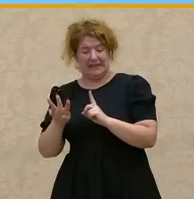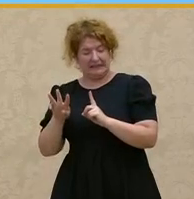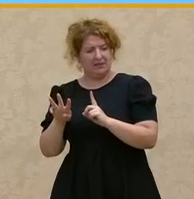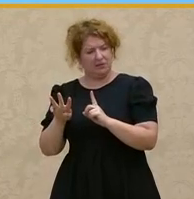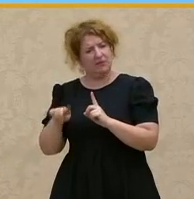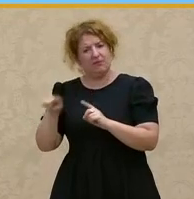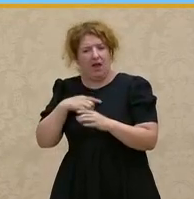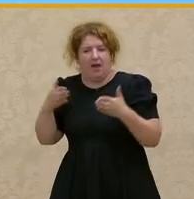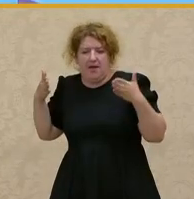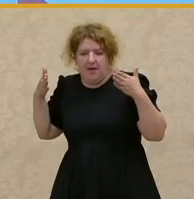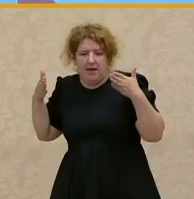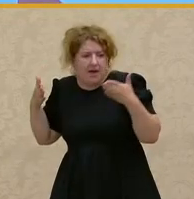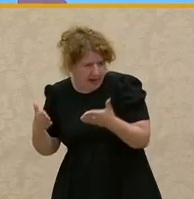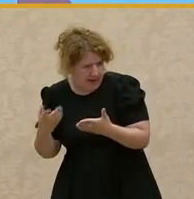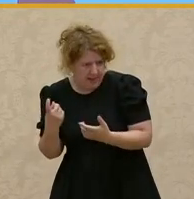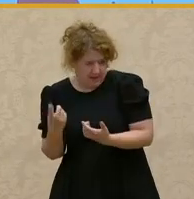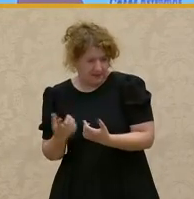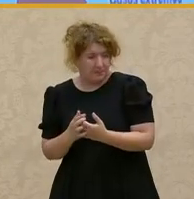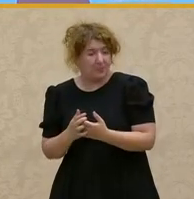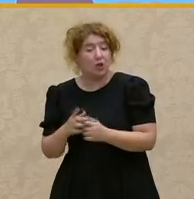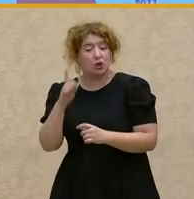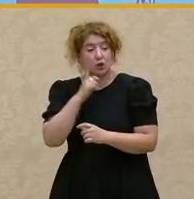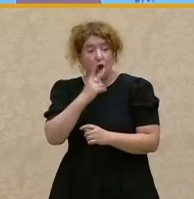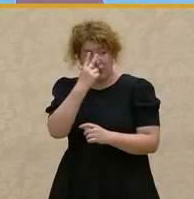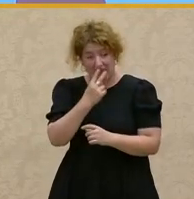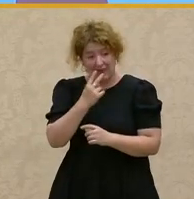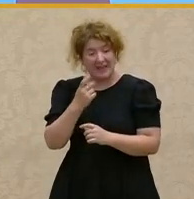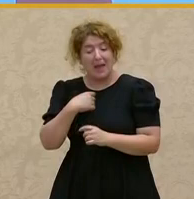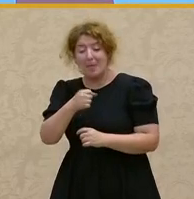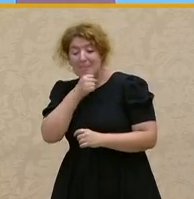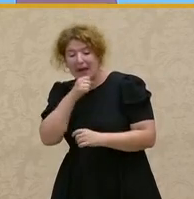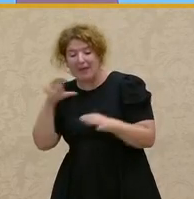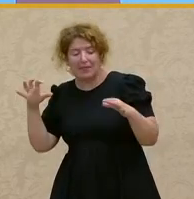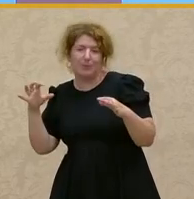mayor atención, son mayores cuando la sordoceguera está asociada a la vejez. Y es que la sordoceguera